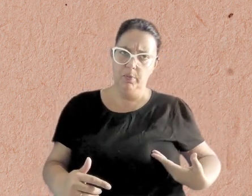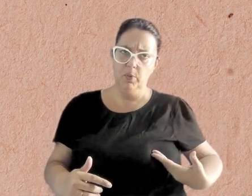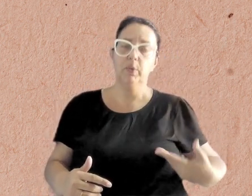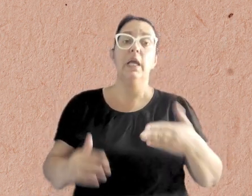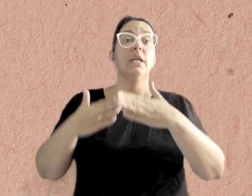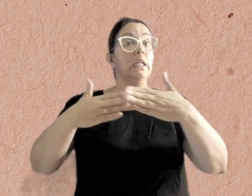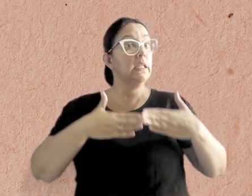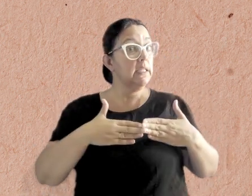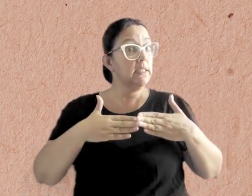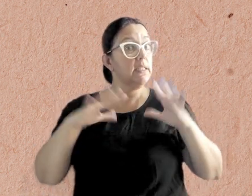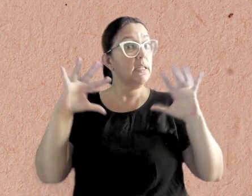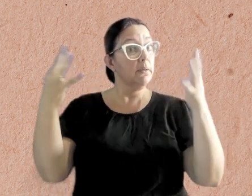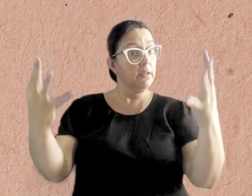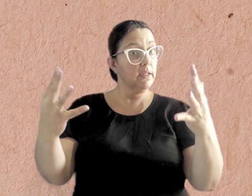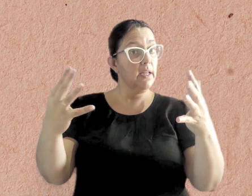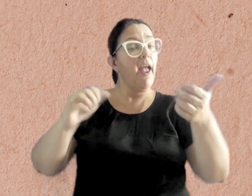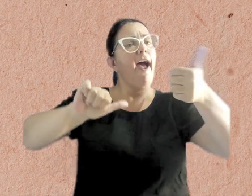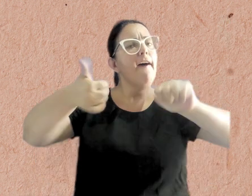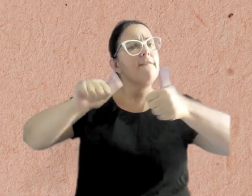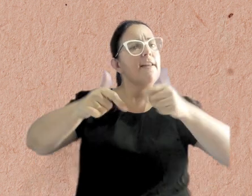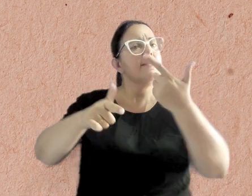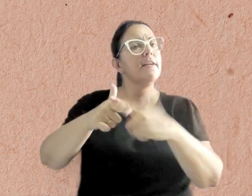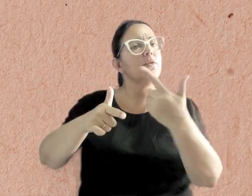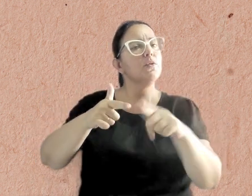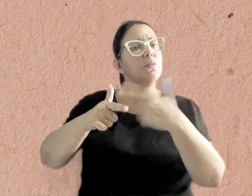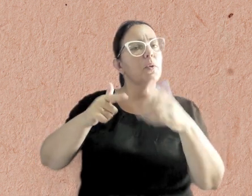Licenciamento Ambiental e Avaliação de Impacto Ambiental.